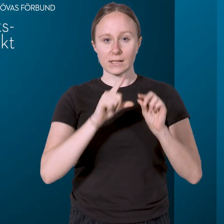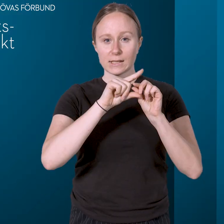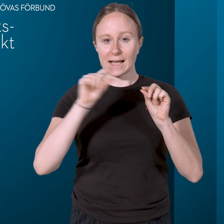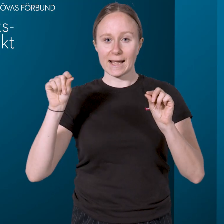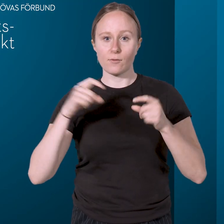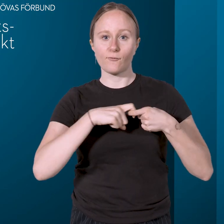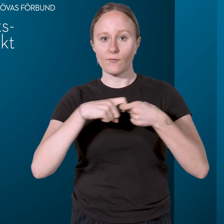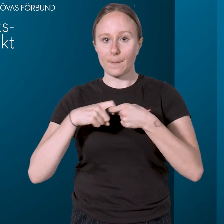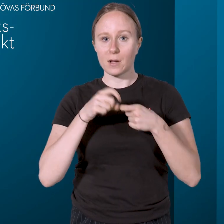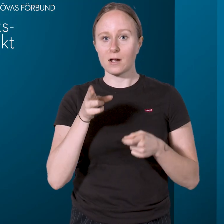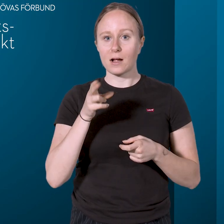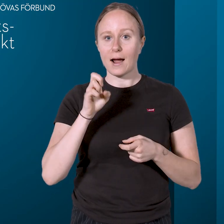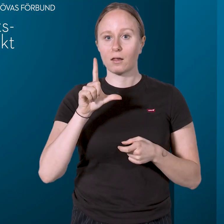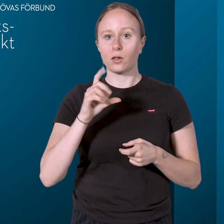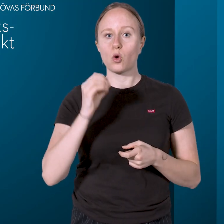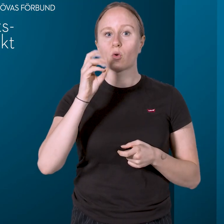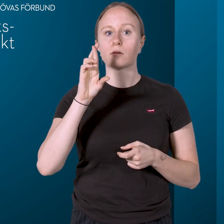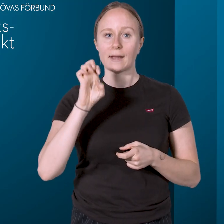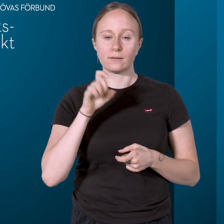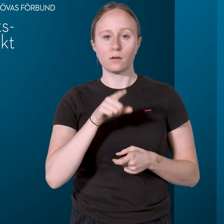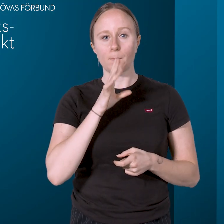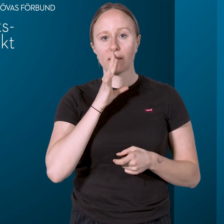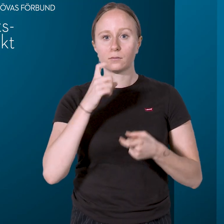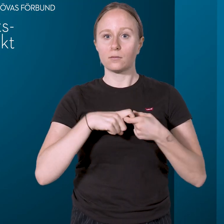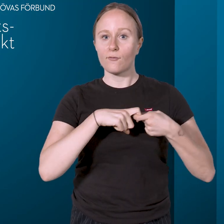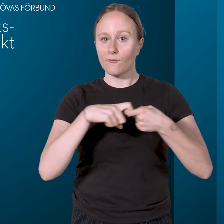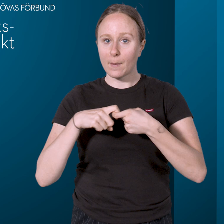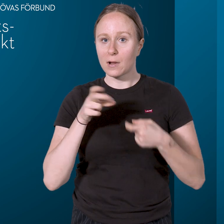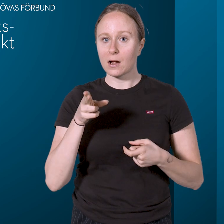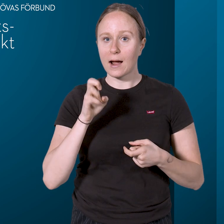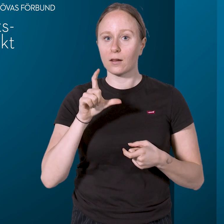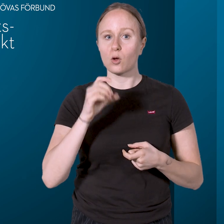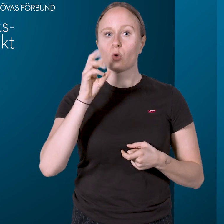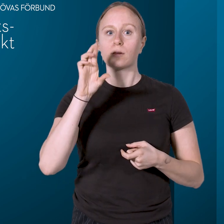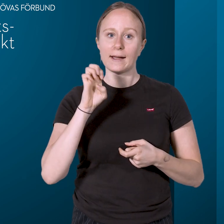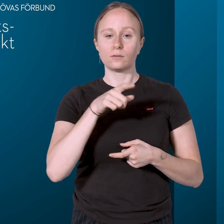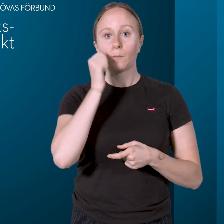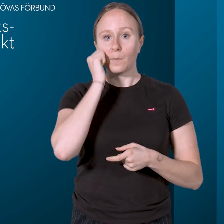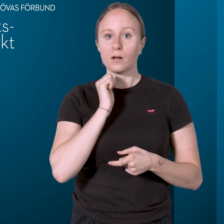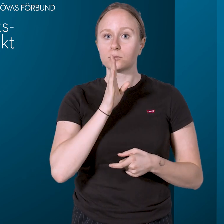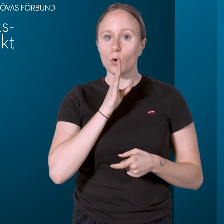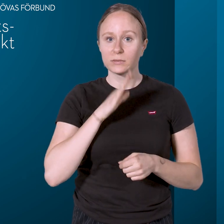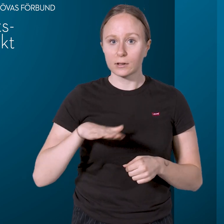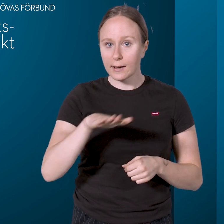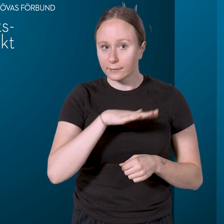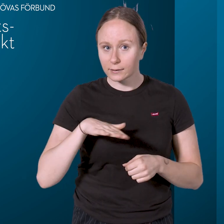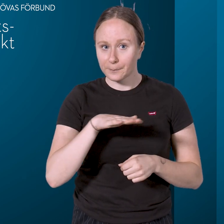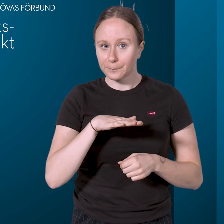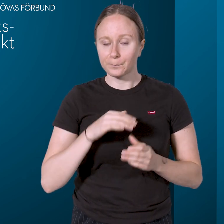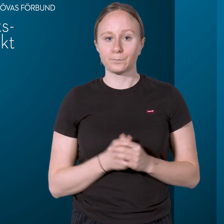Serien "Familjen Hellöre" berättar om familjen Hellöre - som bodde i Jakobstads nejden.